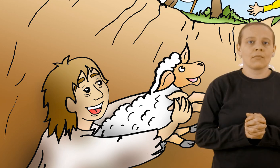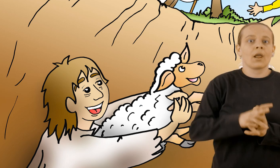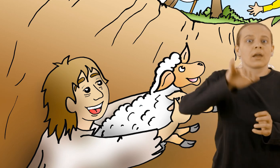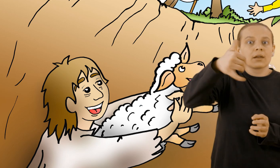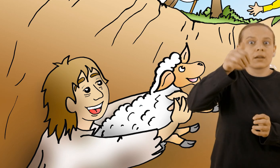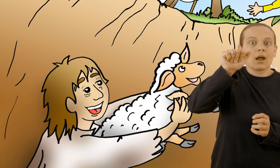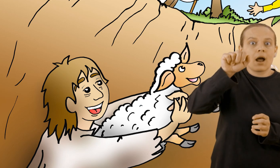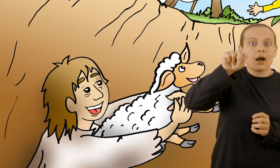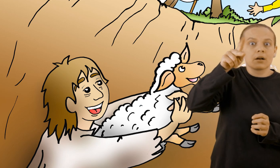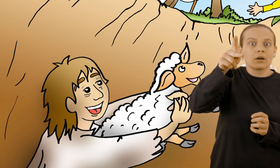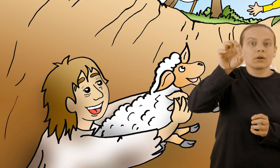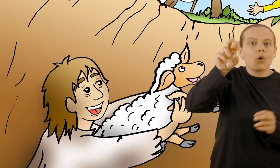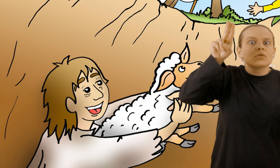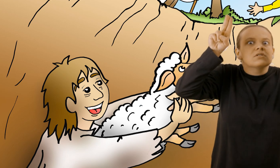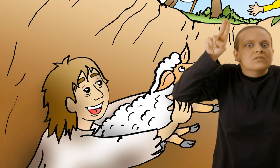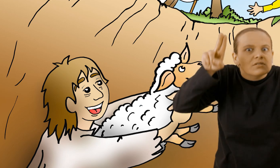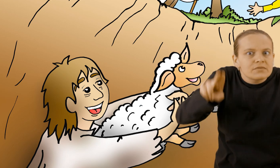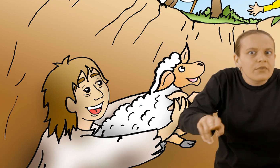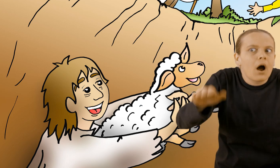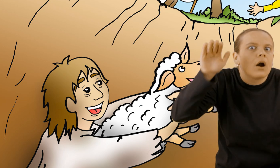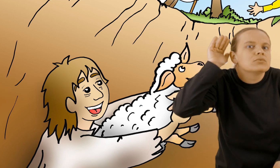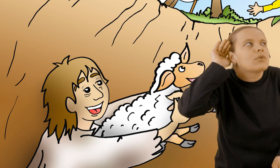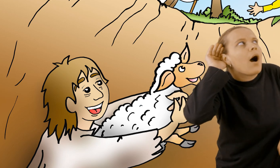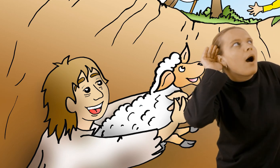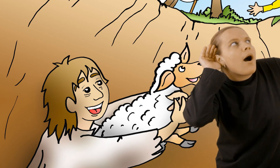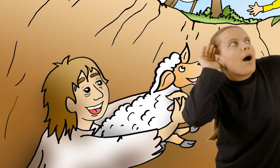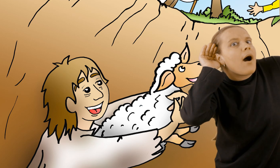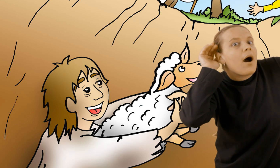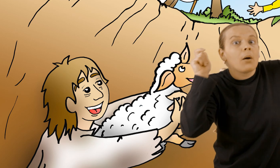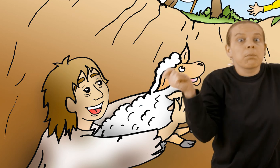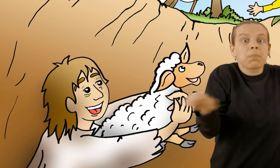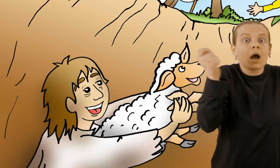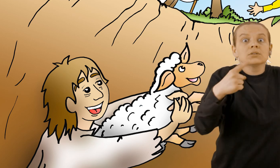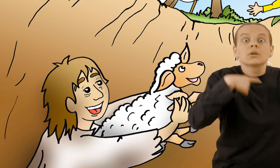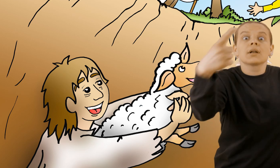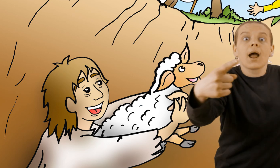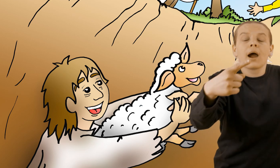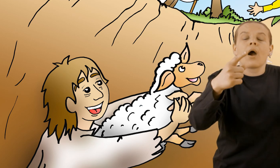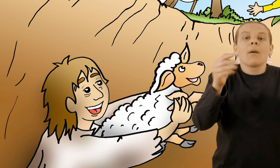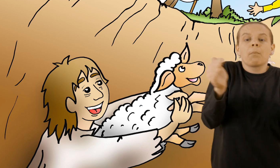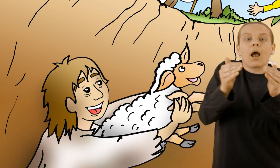I stvarno, čuje on (J-A-N-K-O) pastire kako govore: